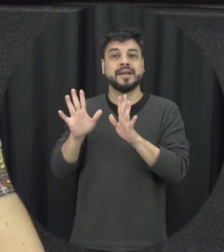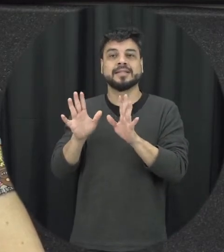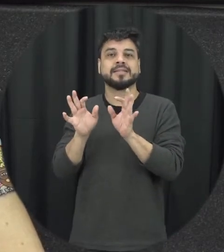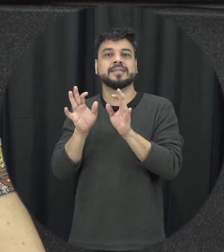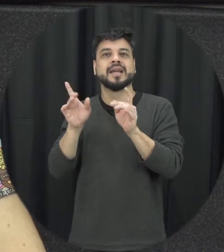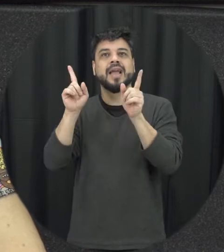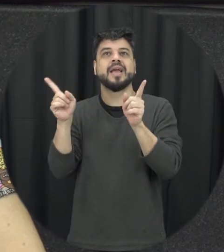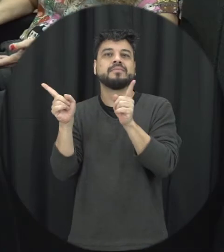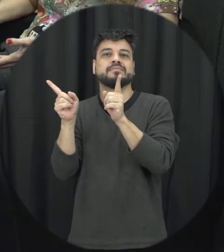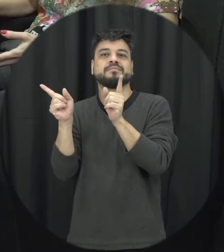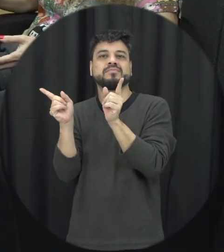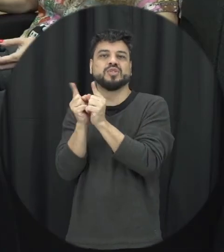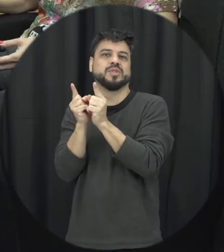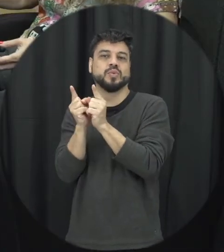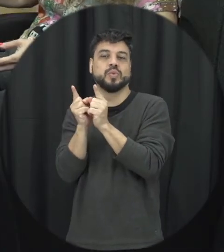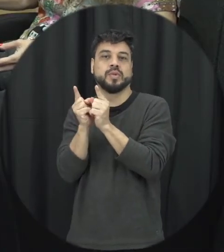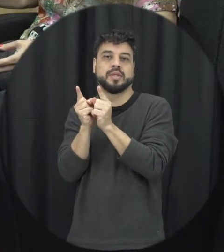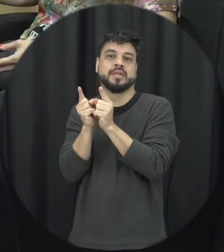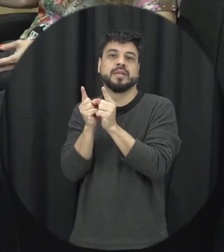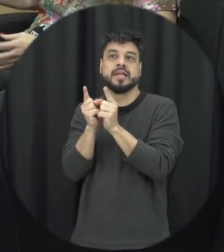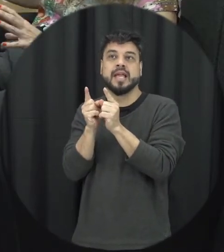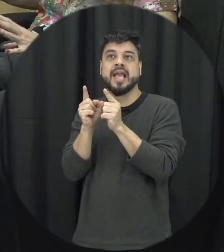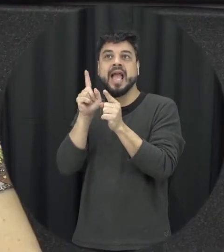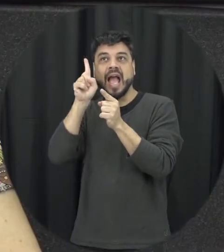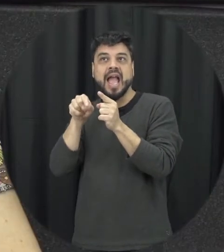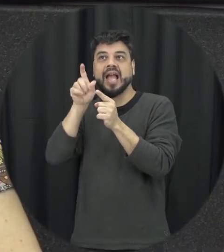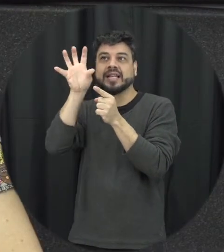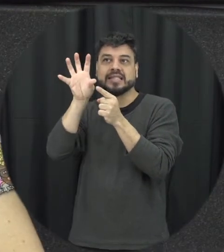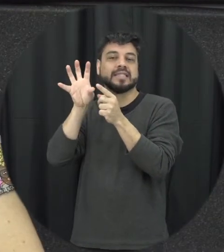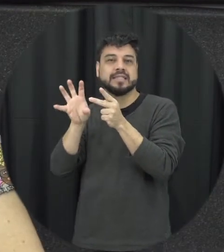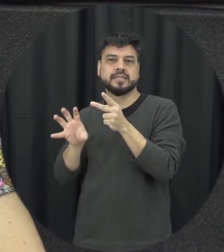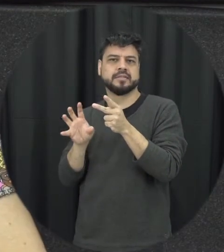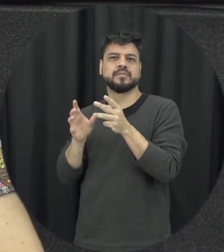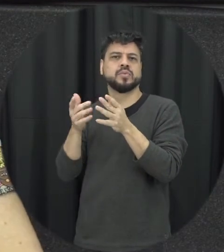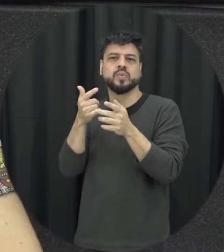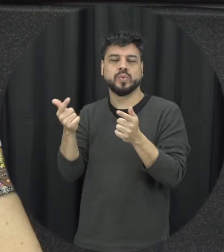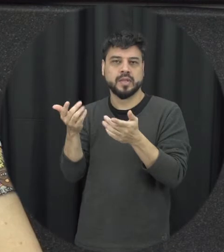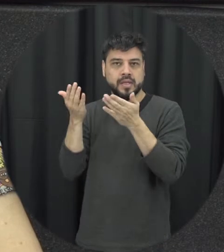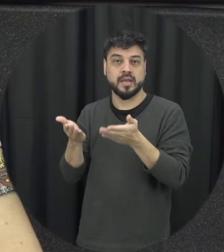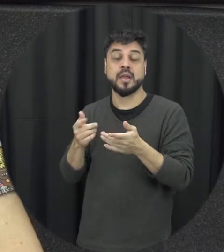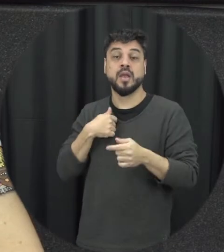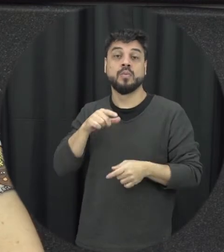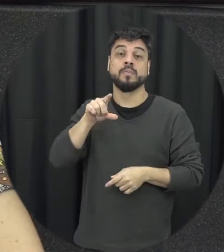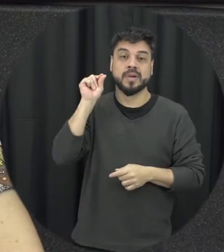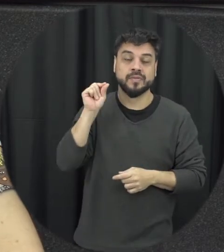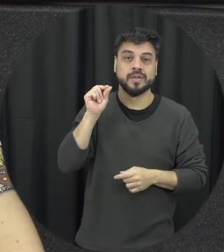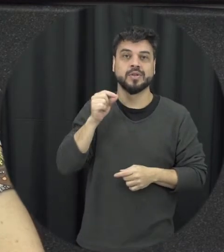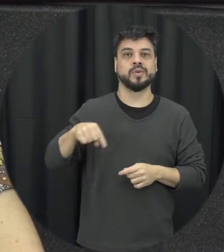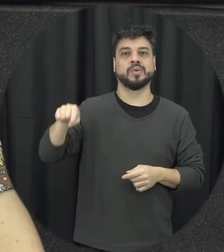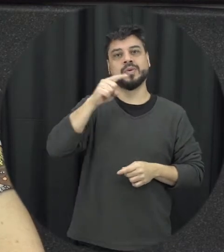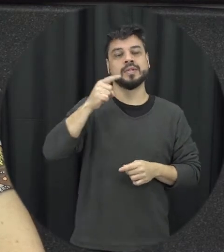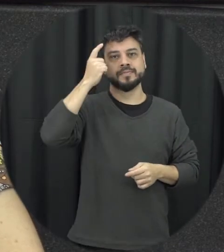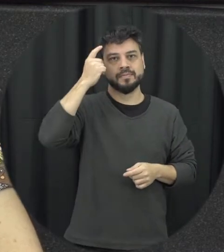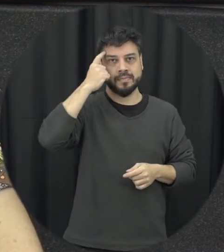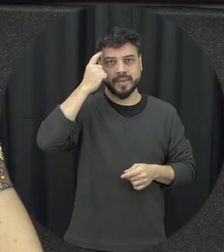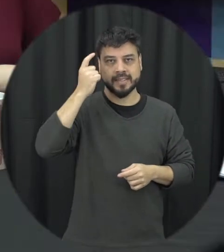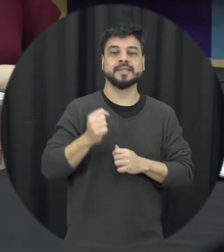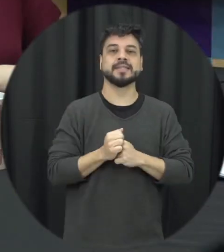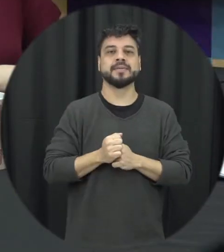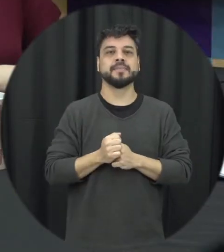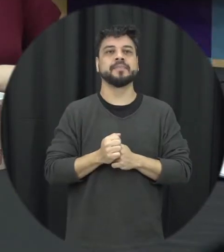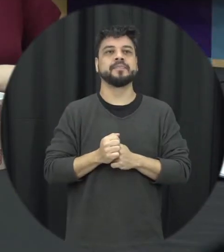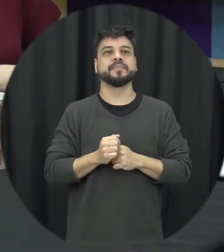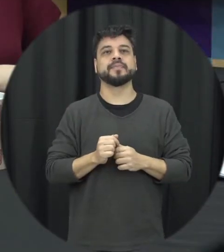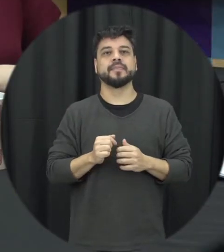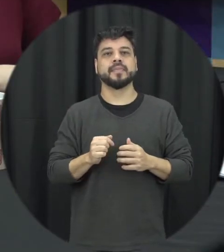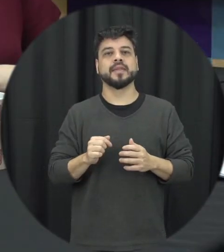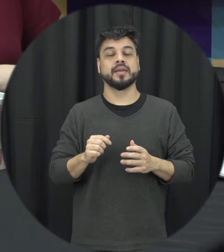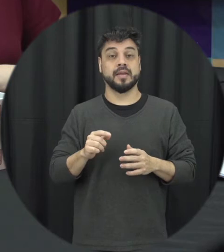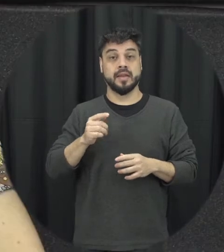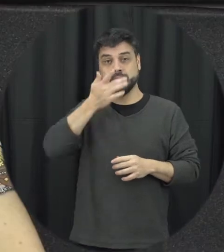e reduzem a determinados quadros e perfis eu prefiro que a gente pensa que o agressor pode